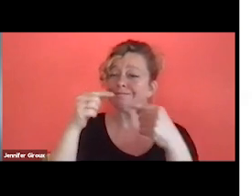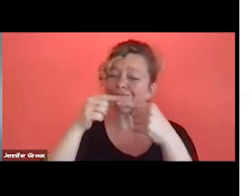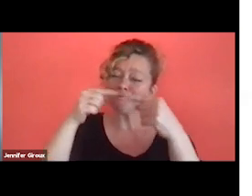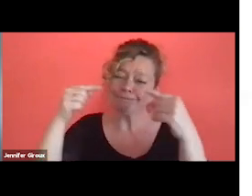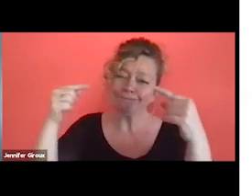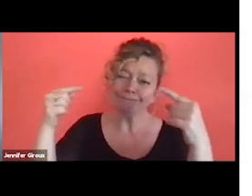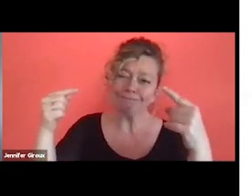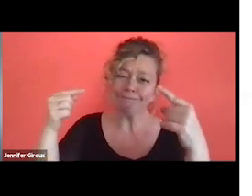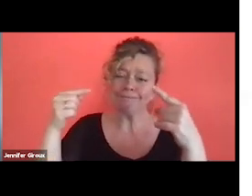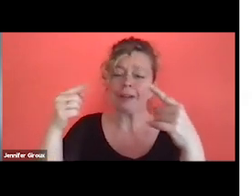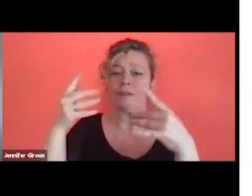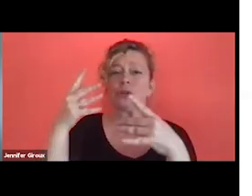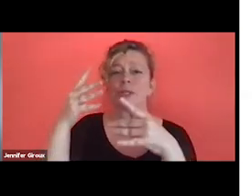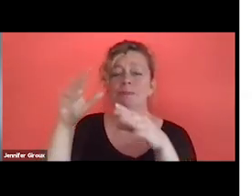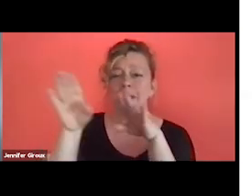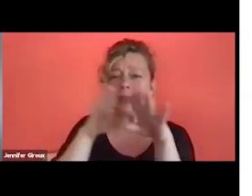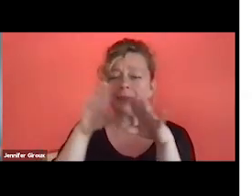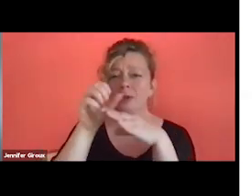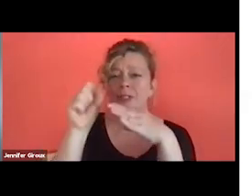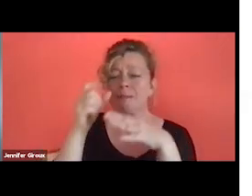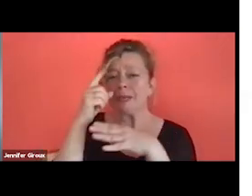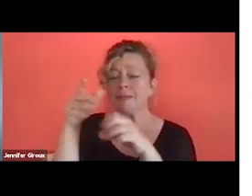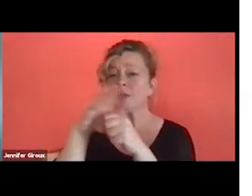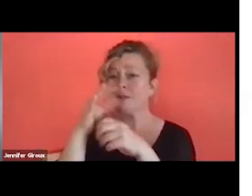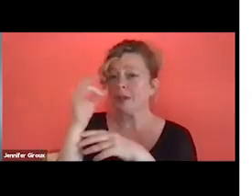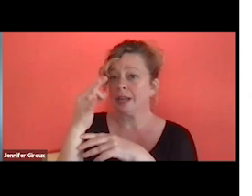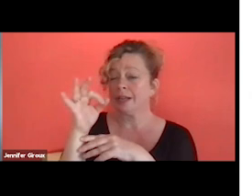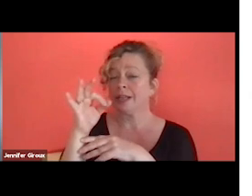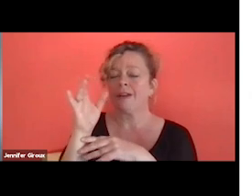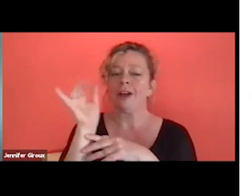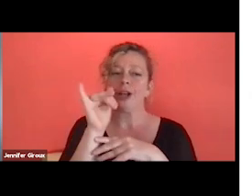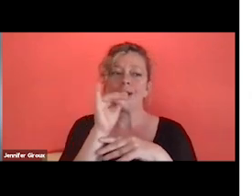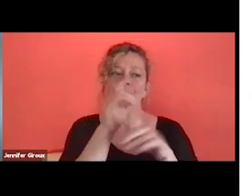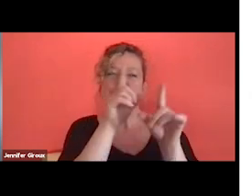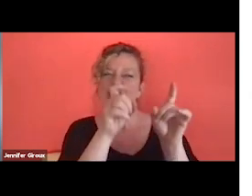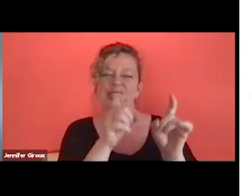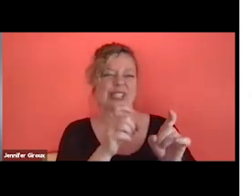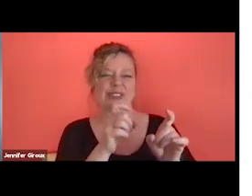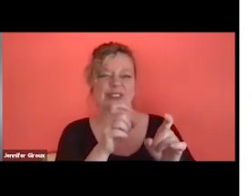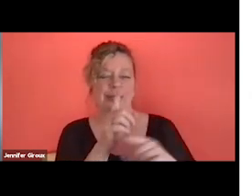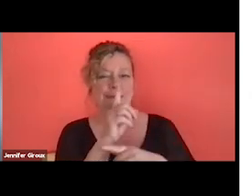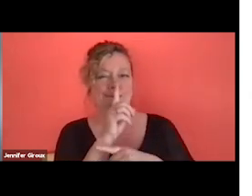debido al COVID-19?" Y quiero decir que la encuesta es completamente anónima. Zoom no nos dice cómo respondieron.